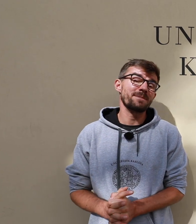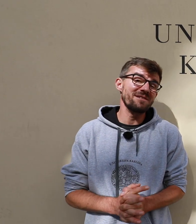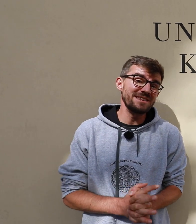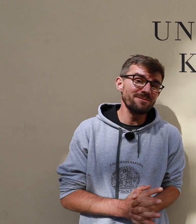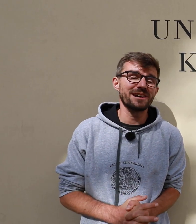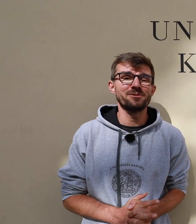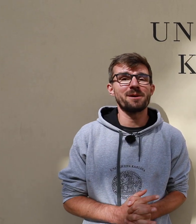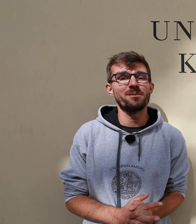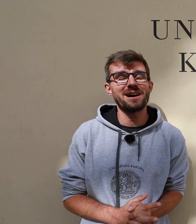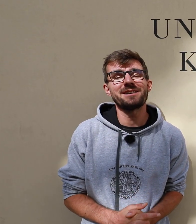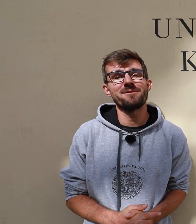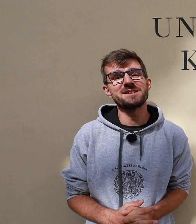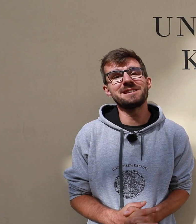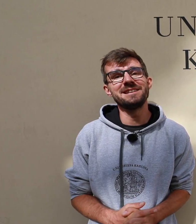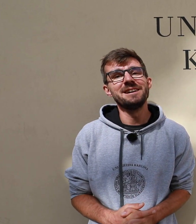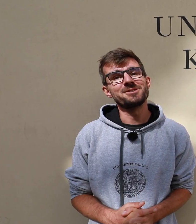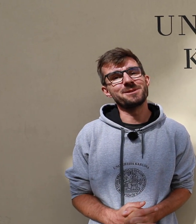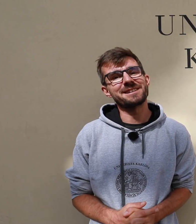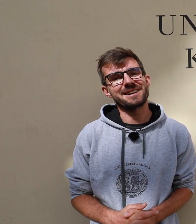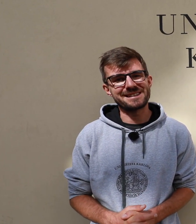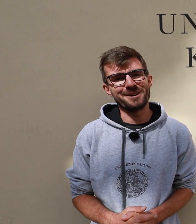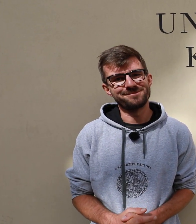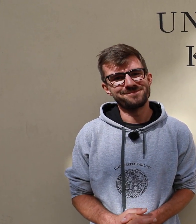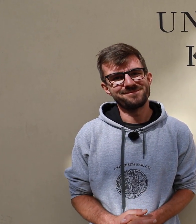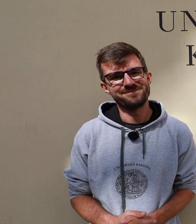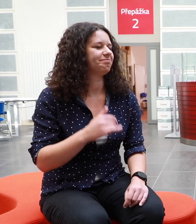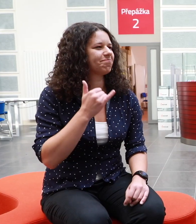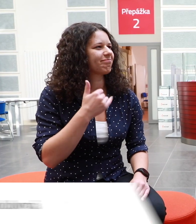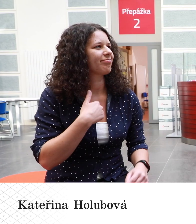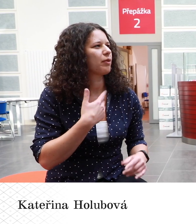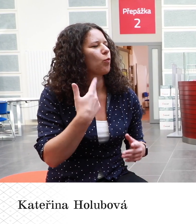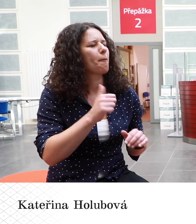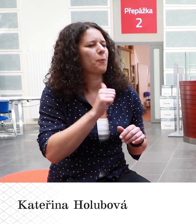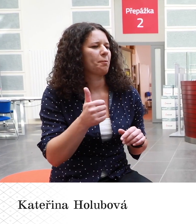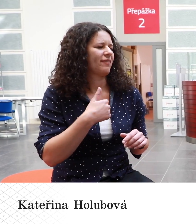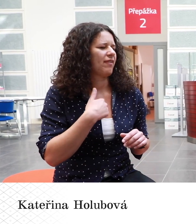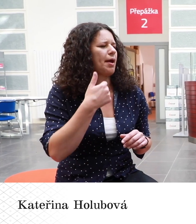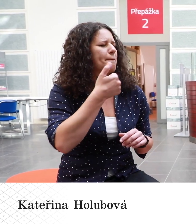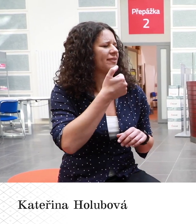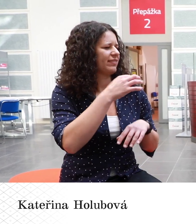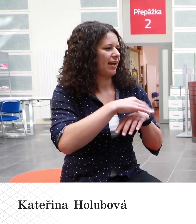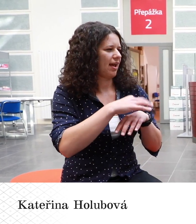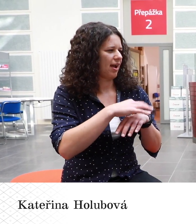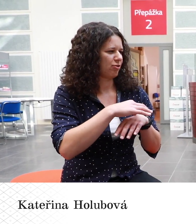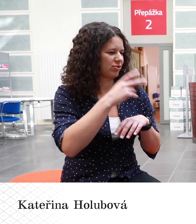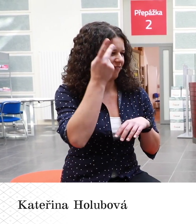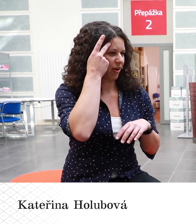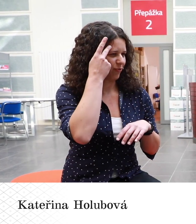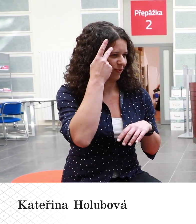A jak právě jim Karlovka pomáhá, nám vysvětlí studentka Katka. Já jsem nejdříve nastoupila na Lékařskou fakultu.